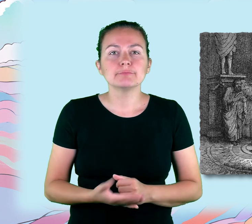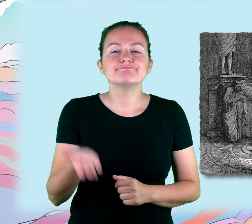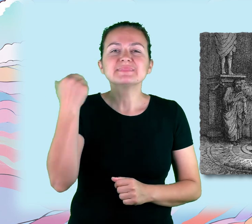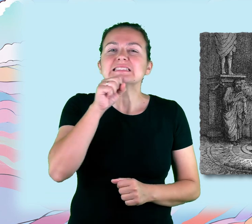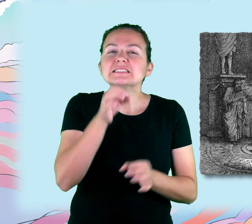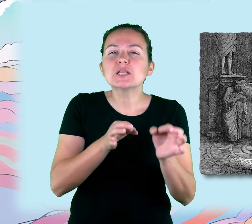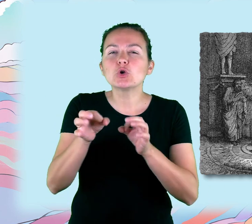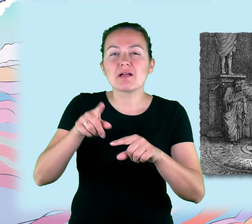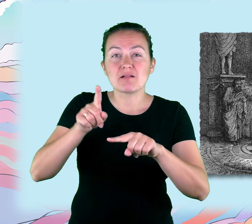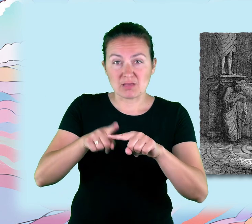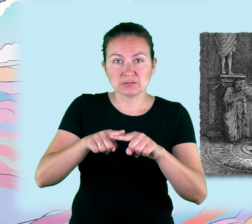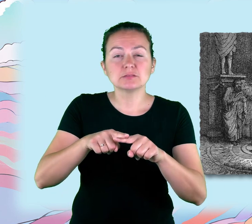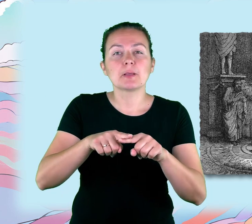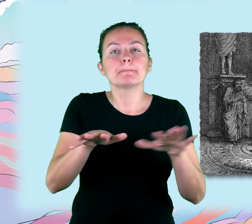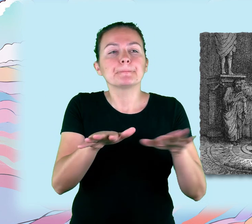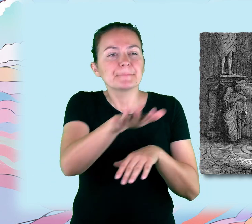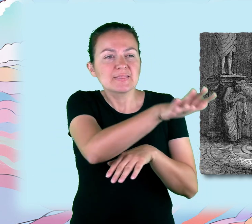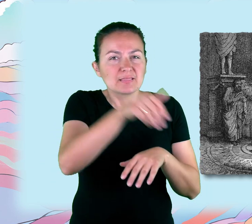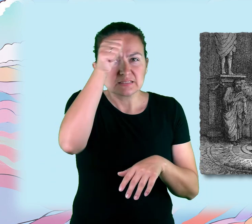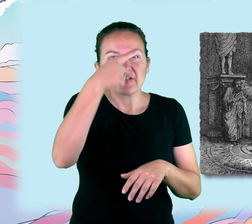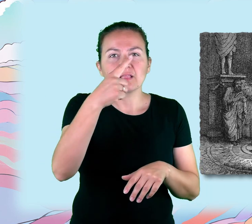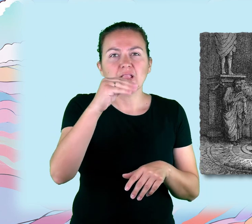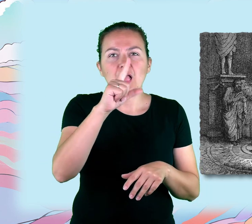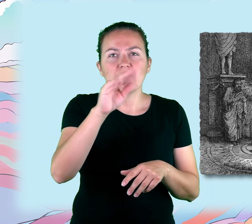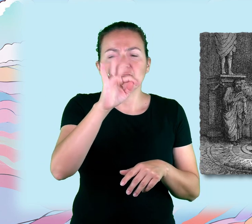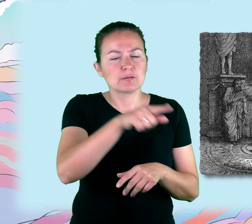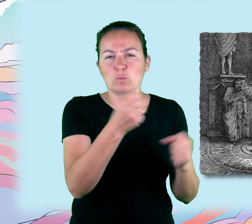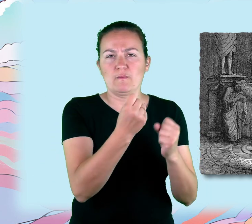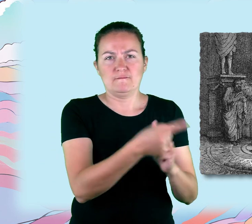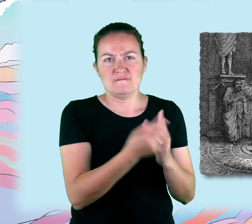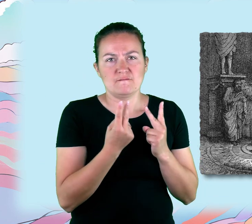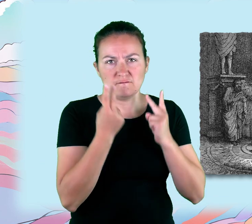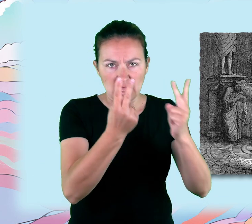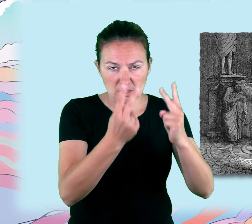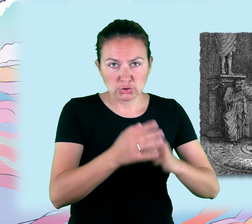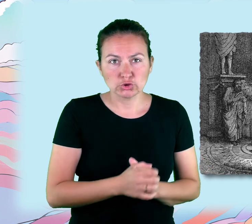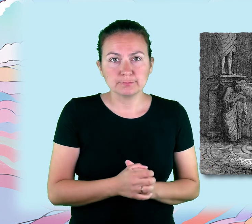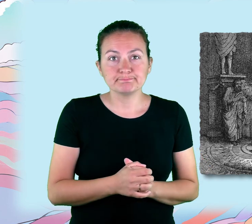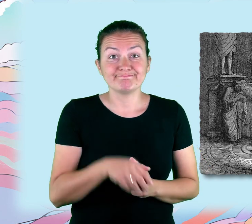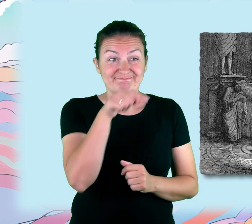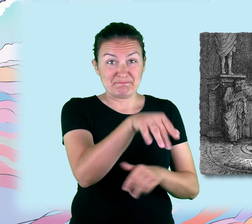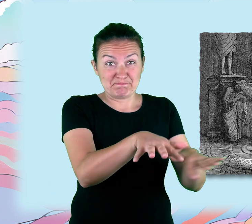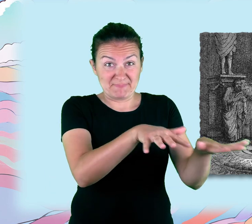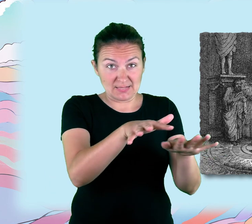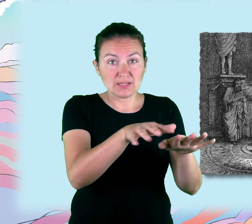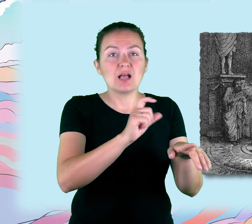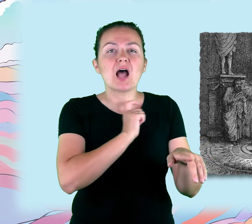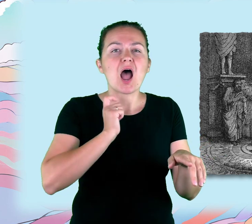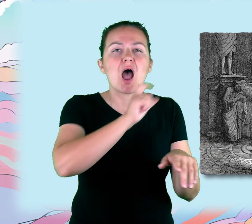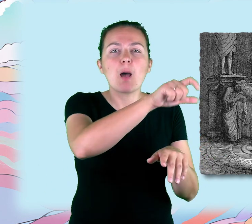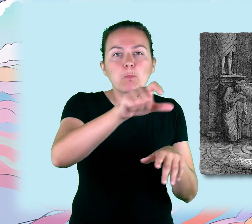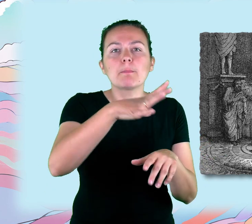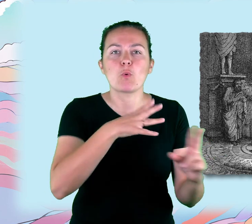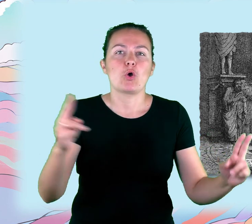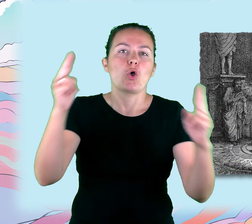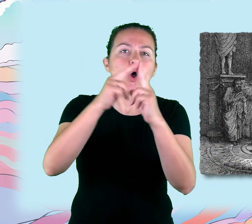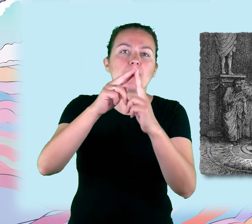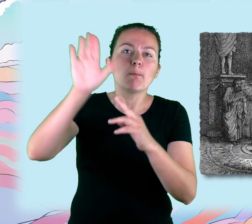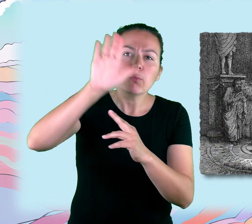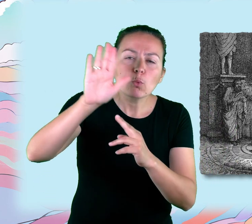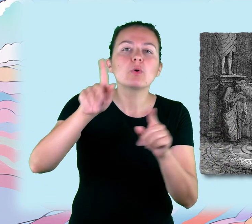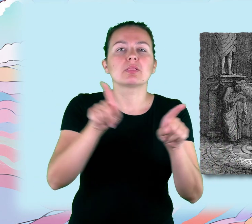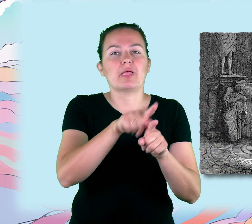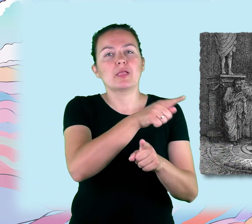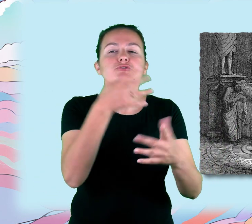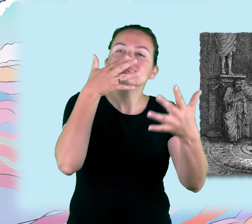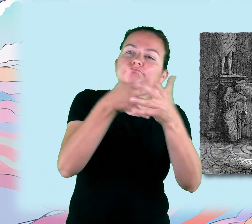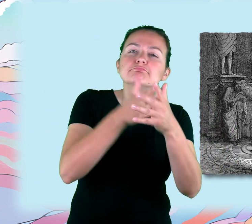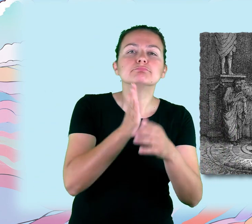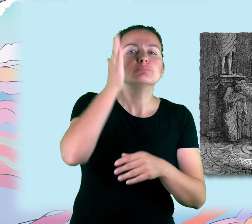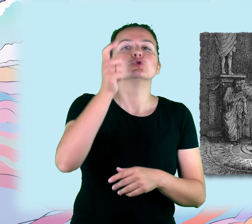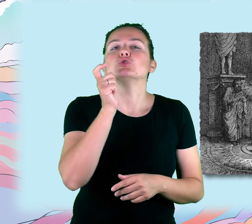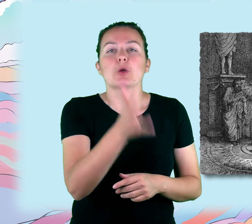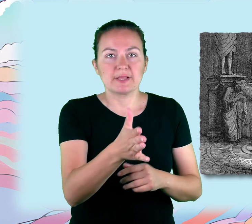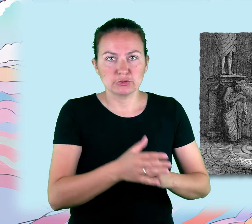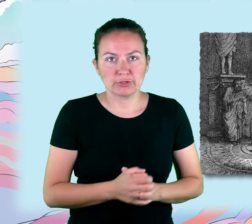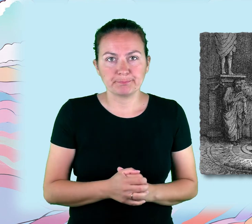W starożytnej Grecji bardzo ważnym miejscem były Delfy. W Delfach kapłani kontaktowali się z bogami i przepowiadali przyszłość.